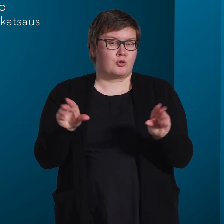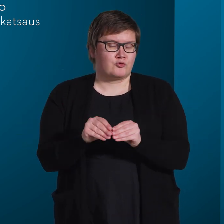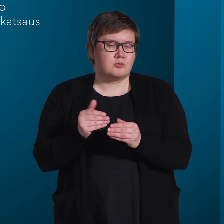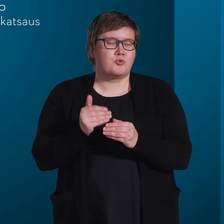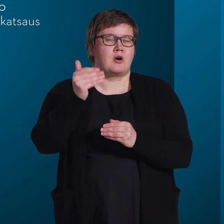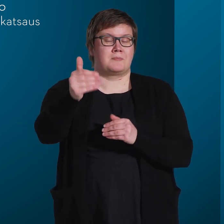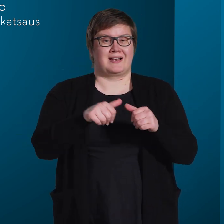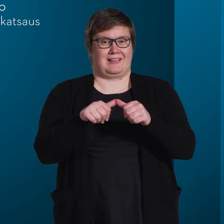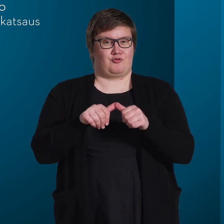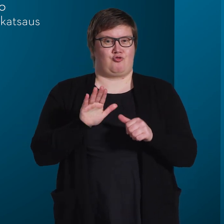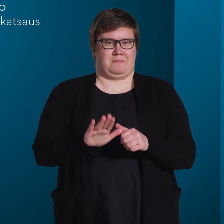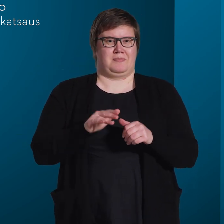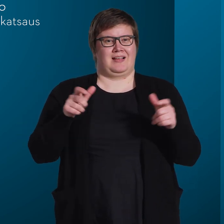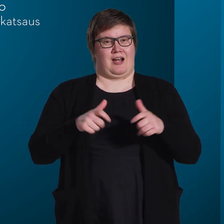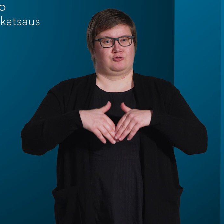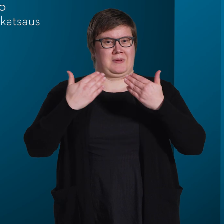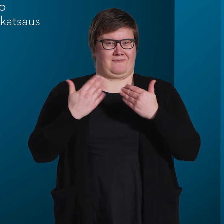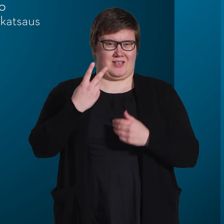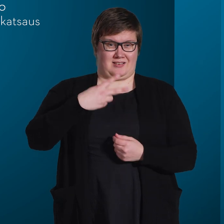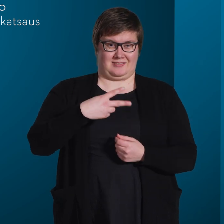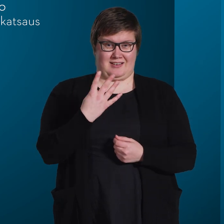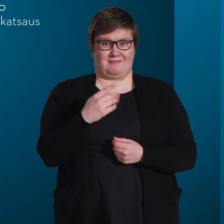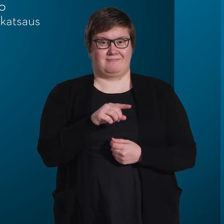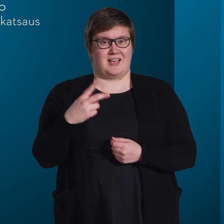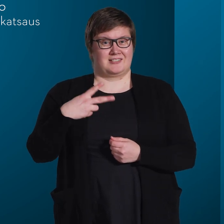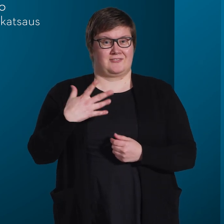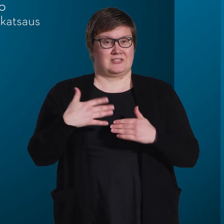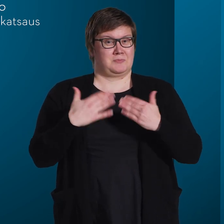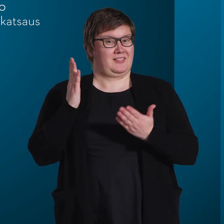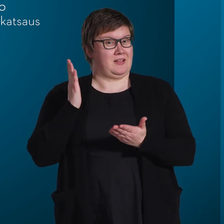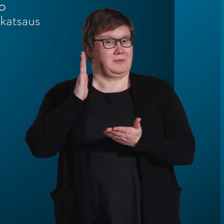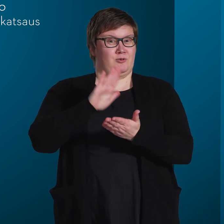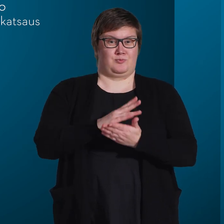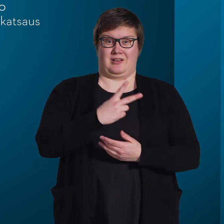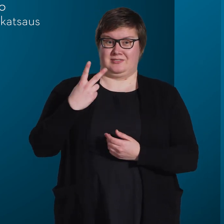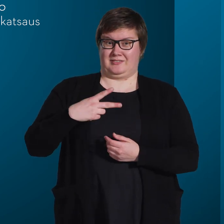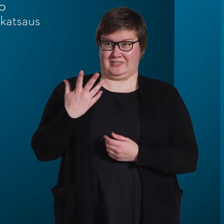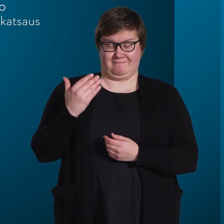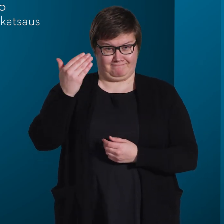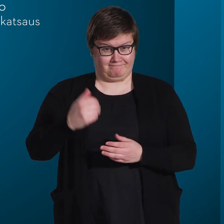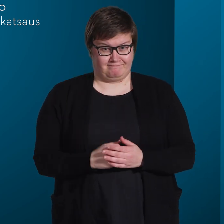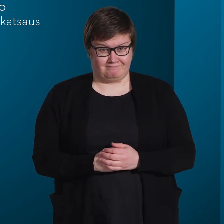joka esitellään liiton järjestöpäivillä 24.−25.1.2025.